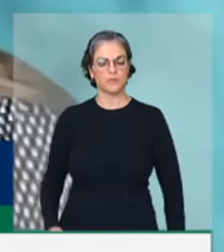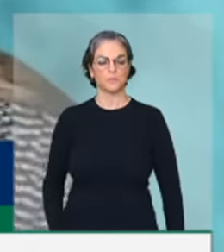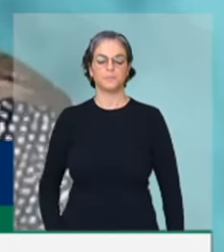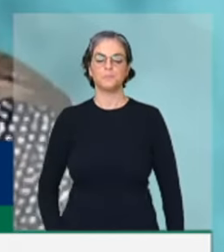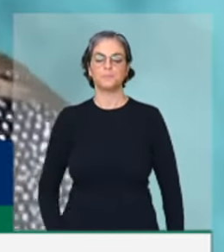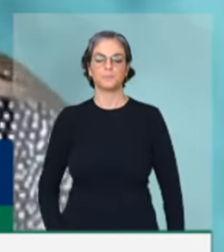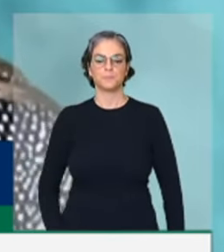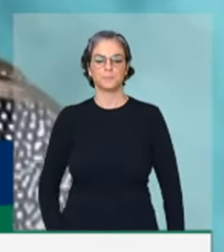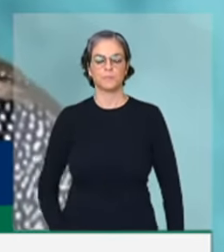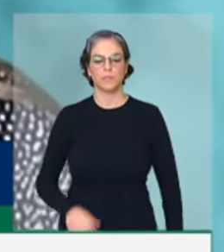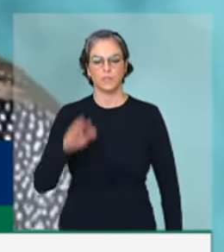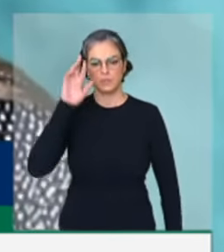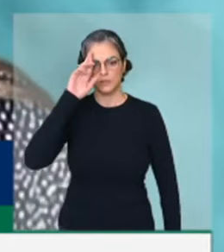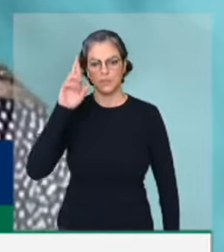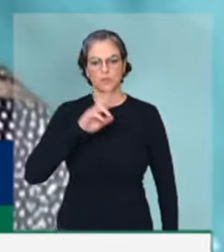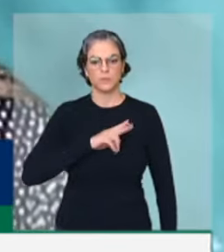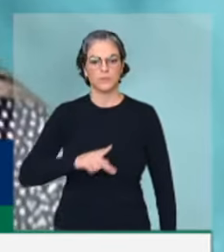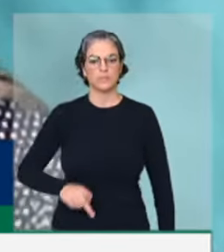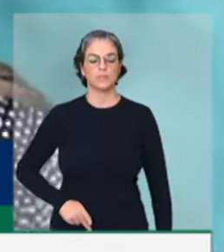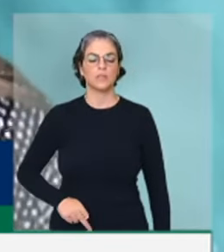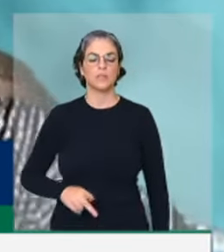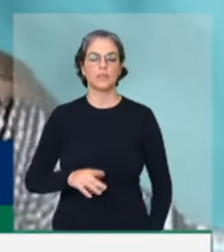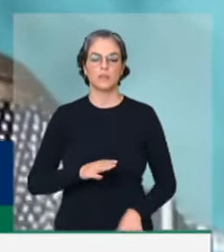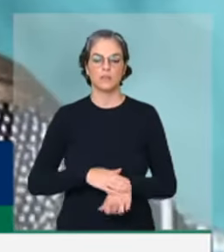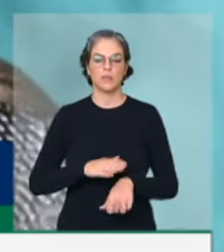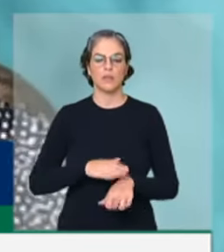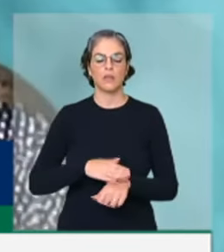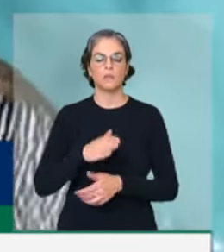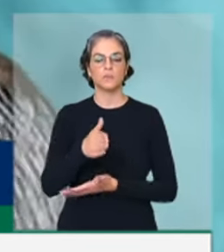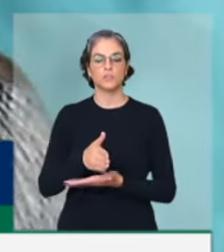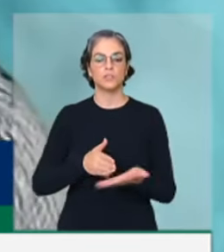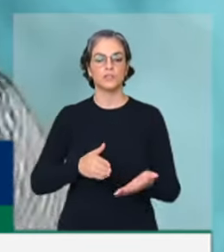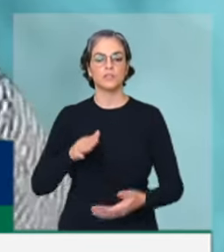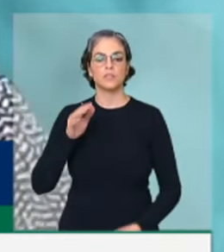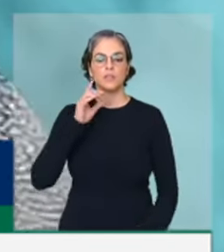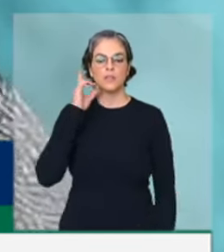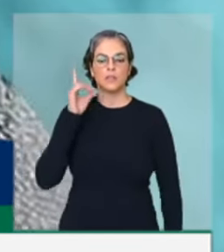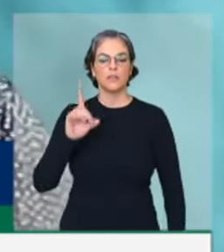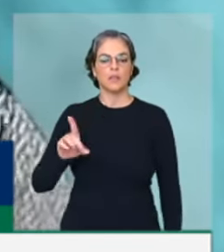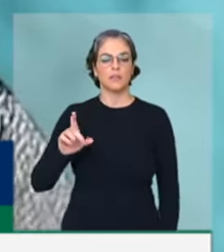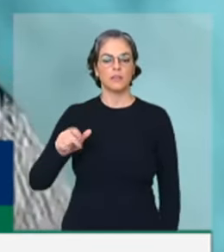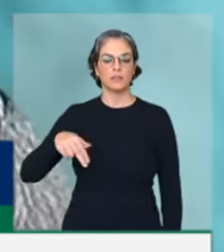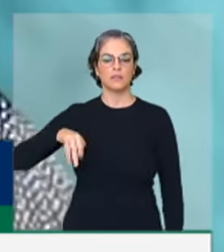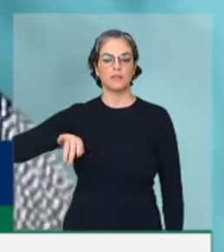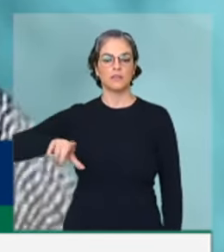COM O DEPUTADO DANIEL ALMEIDA E PEÇO SUA COMPREENSÃO NESSA DIREÇÃO. VOU USAR 5 MINUTOS E PASSO PARA O DEPUTADO DANIEL